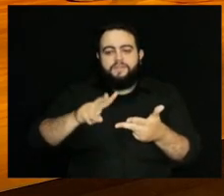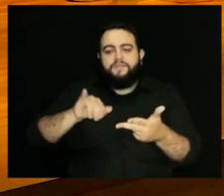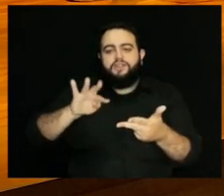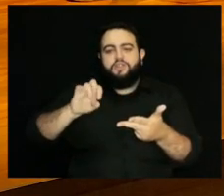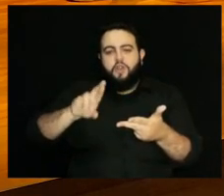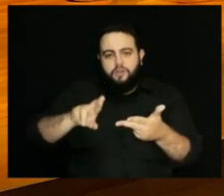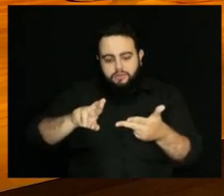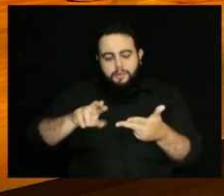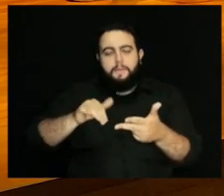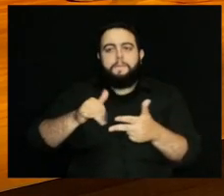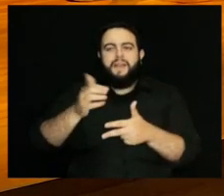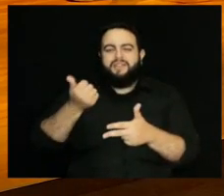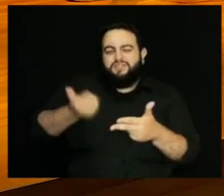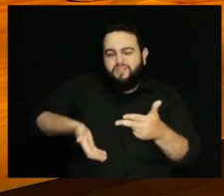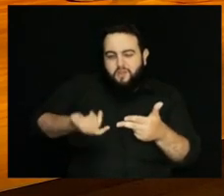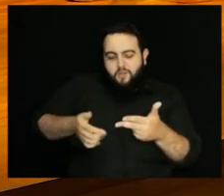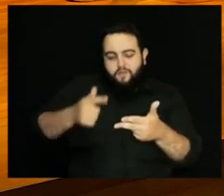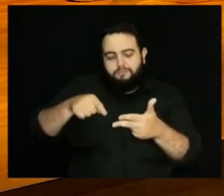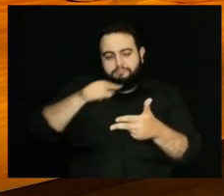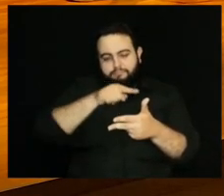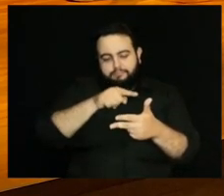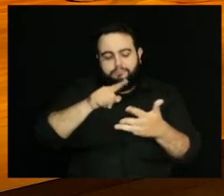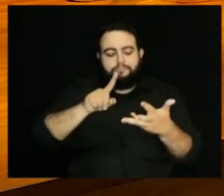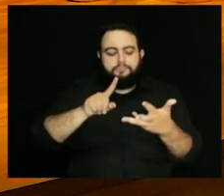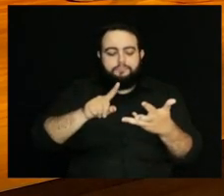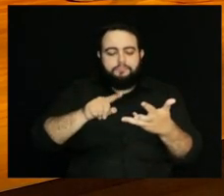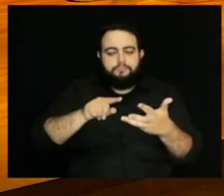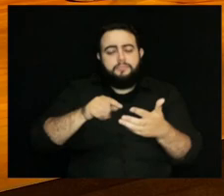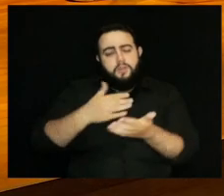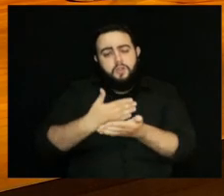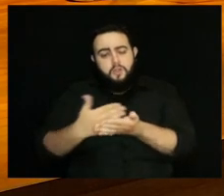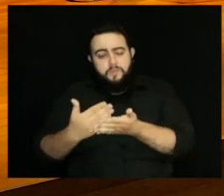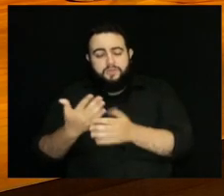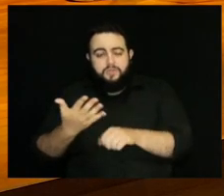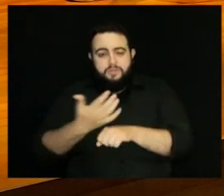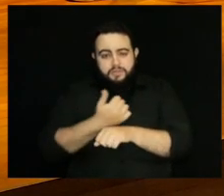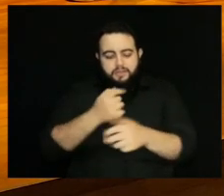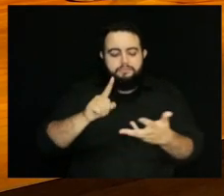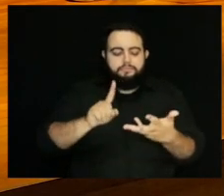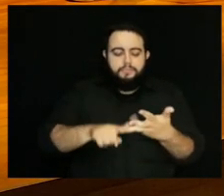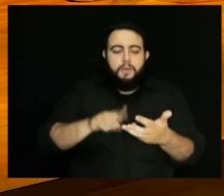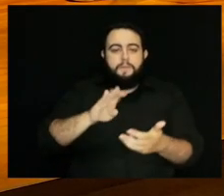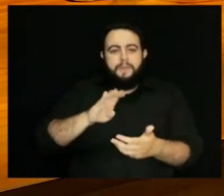que é bem mais novo do que eles, mas que começou muito cedo, e o Bebeto Alves, que já nos deixou